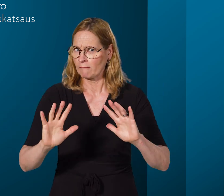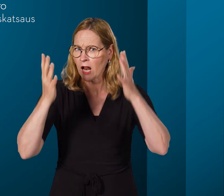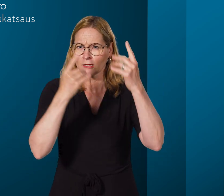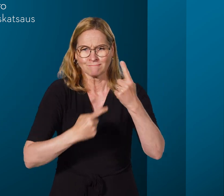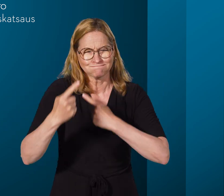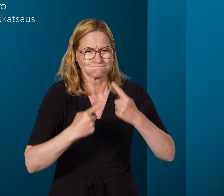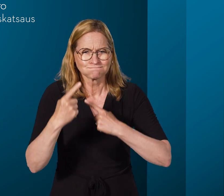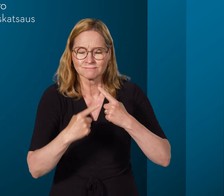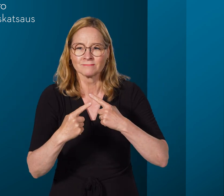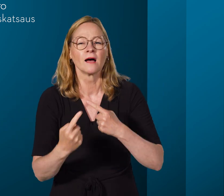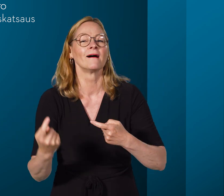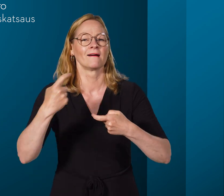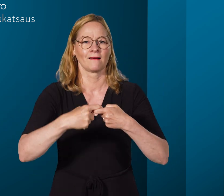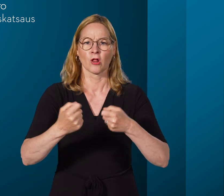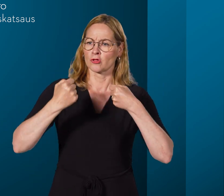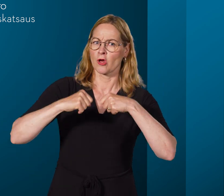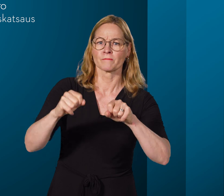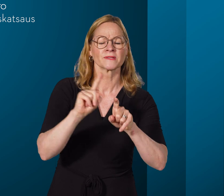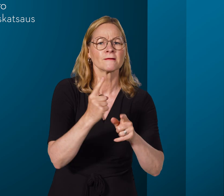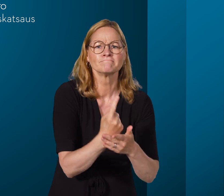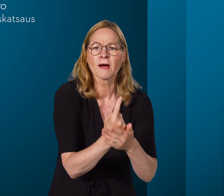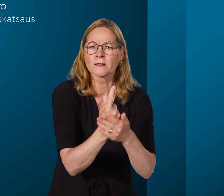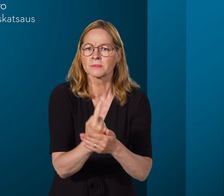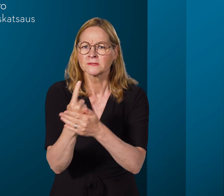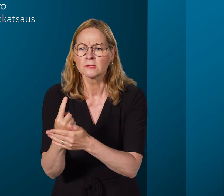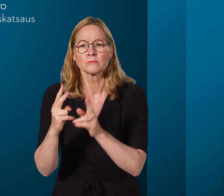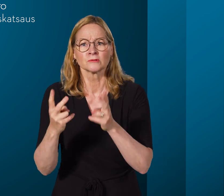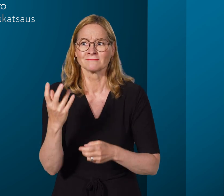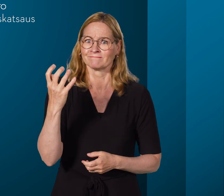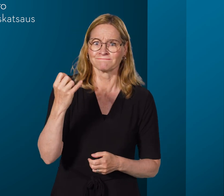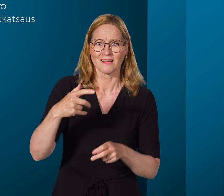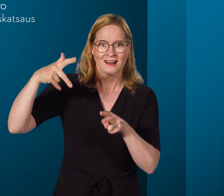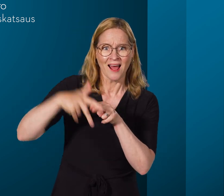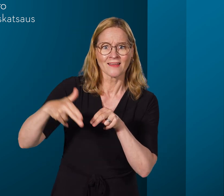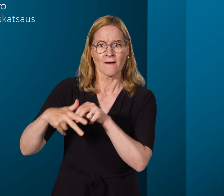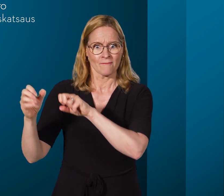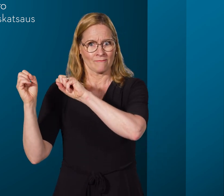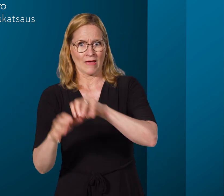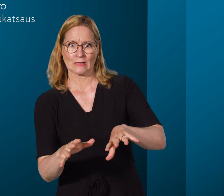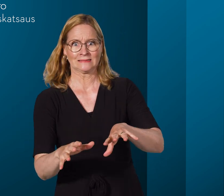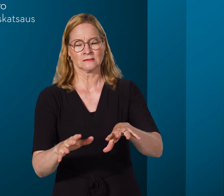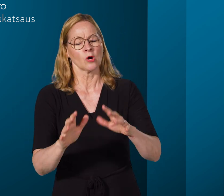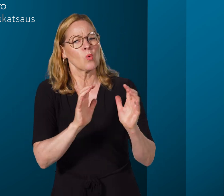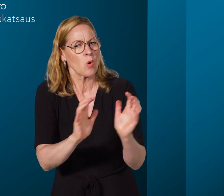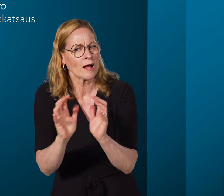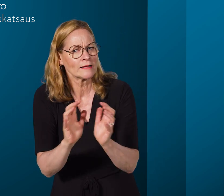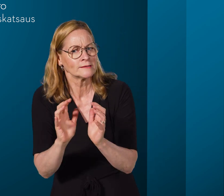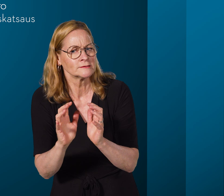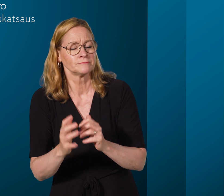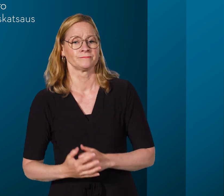ja huolehdittiin mahdollisten leikkausten vaikutuksista.